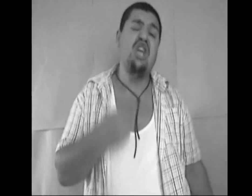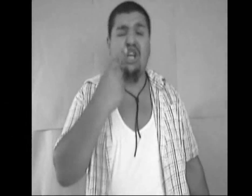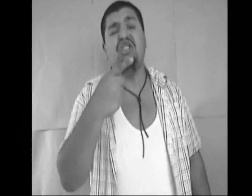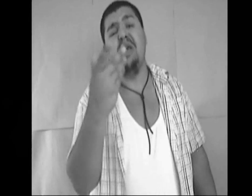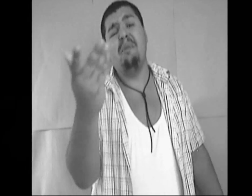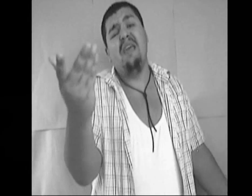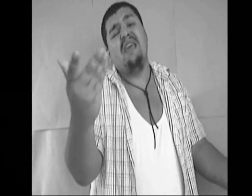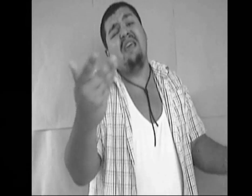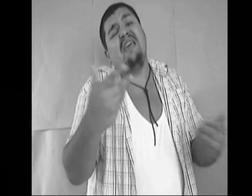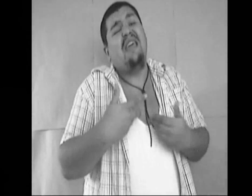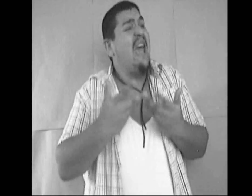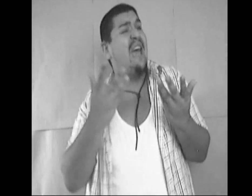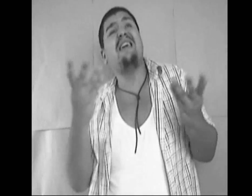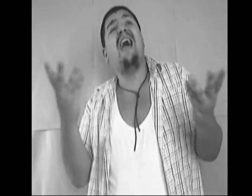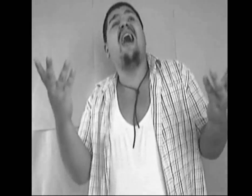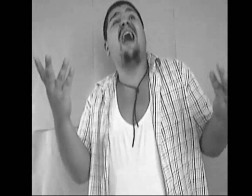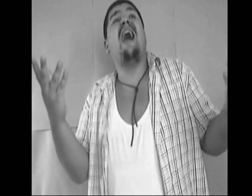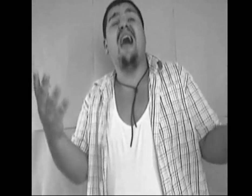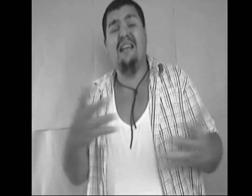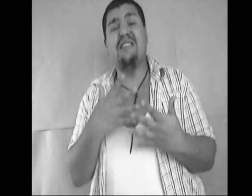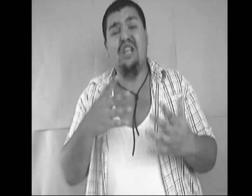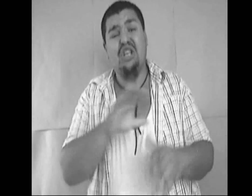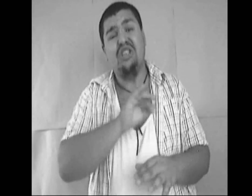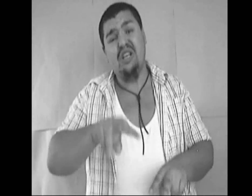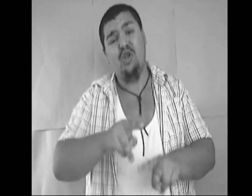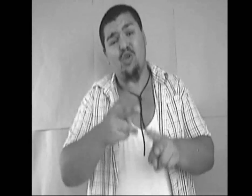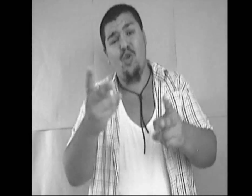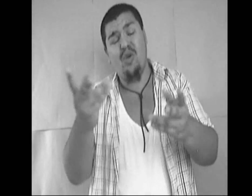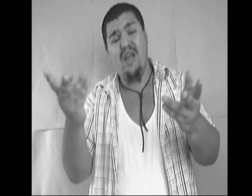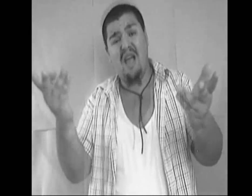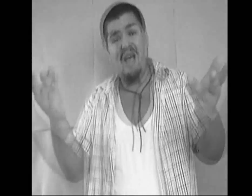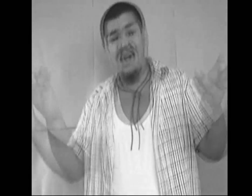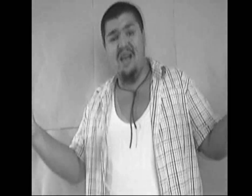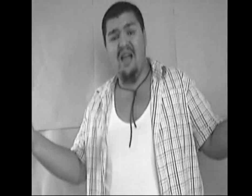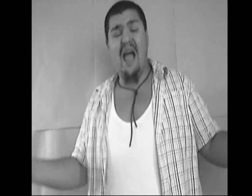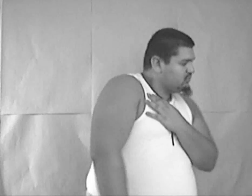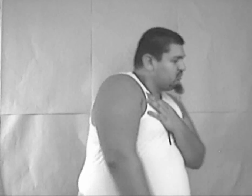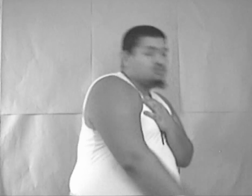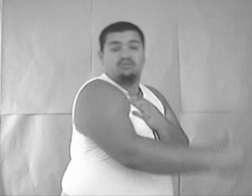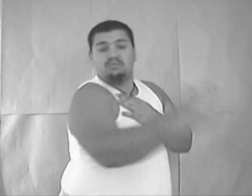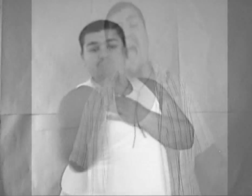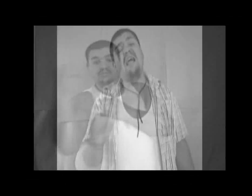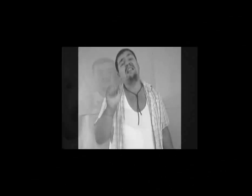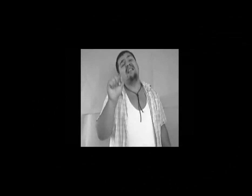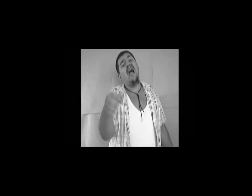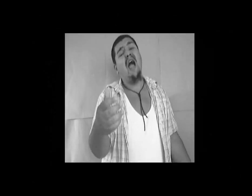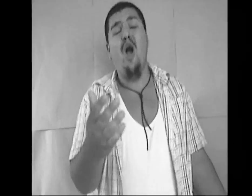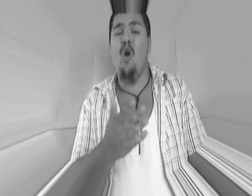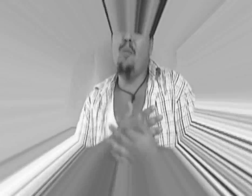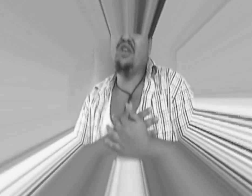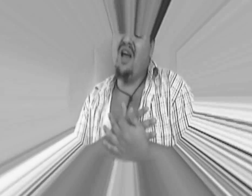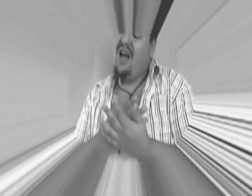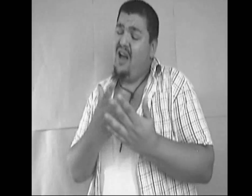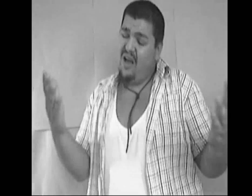кажи ми как да дишам и друга да обичам tell me how to breathe and to love another